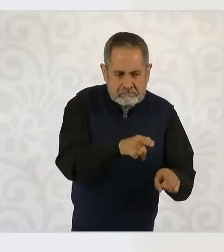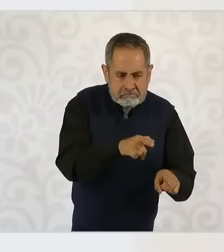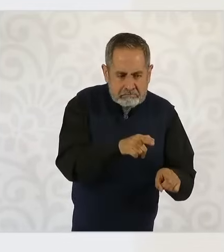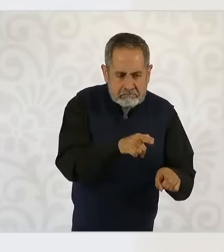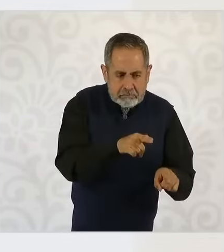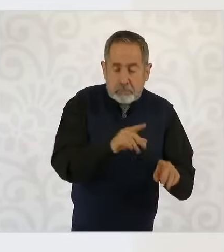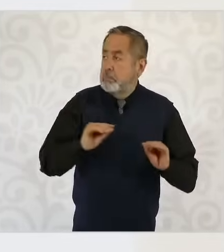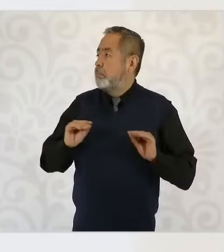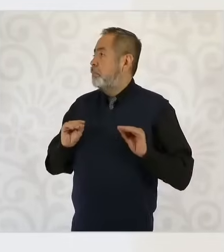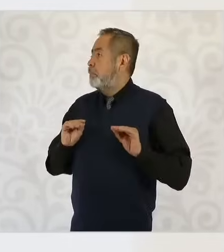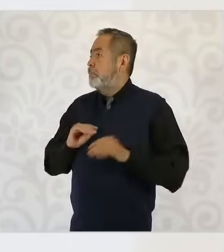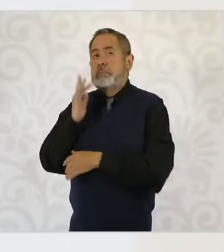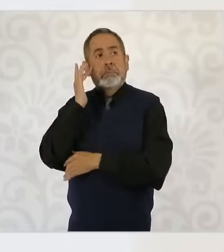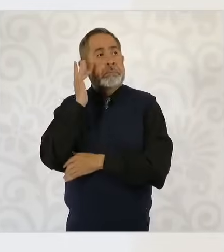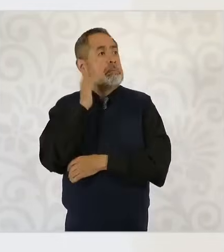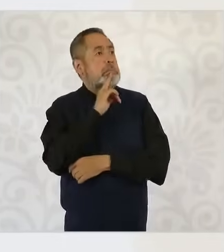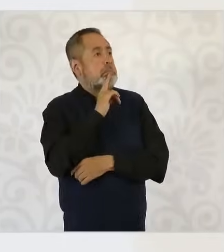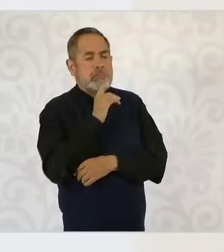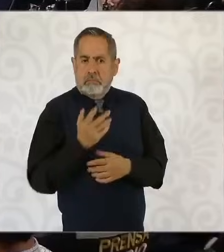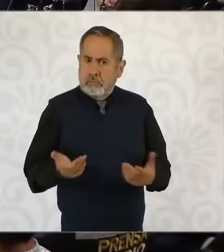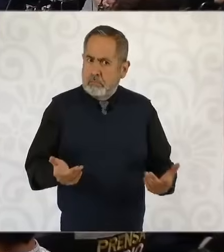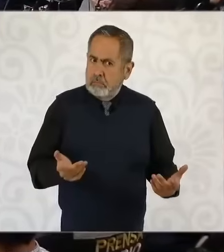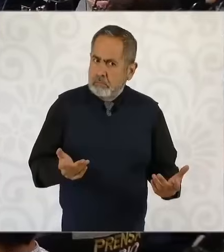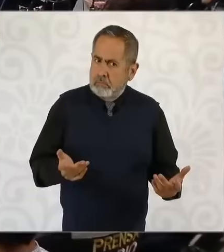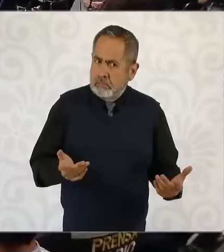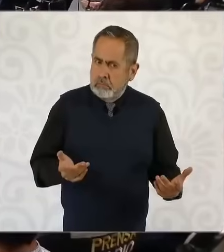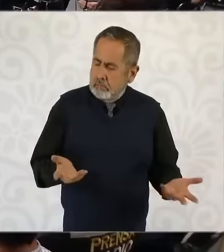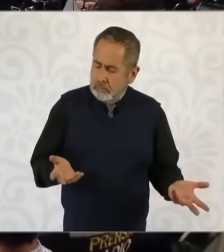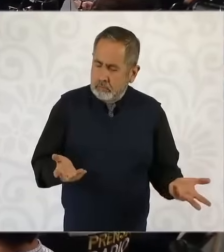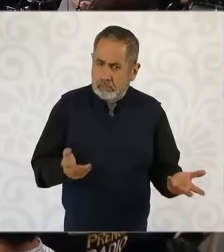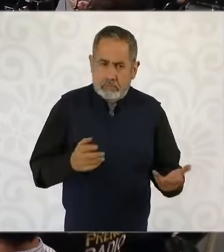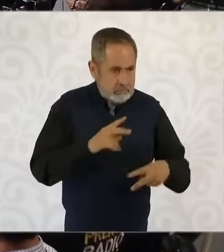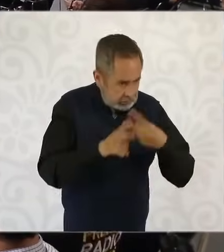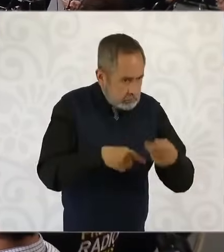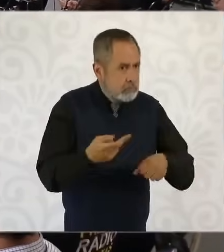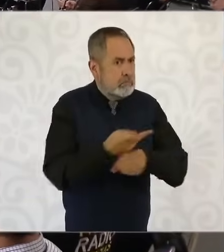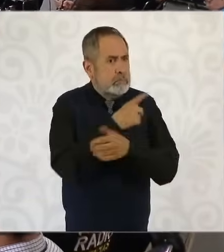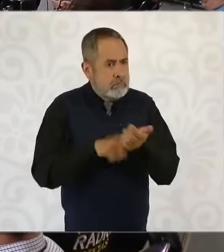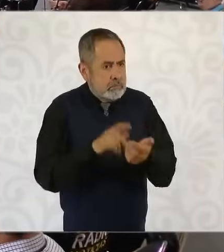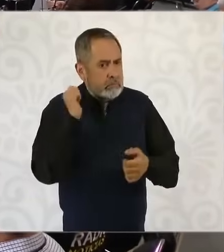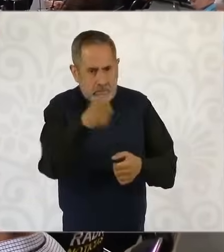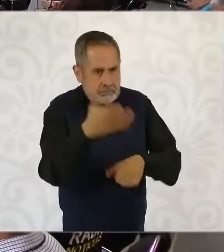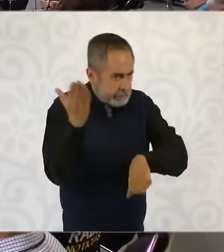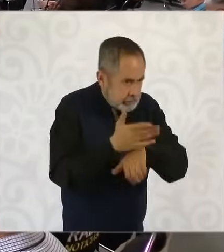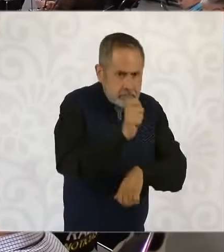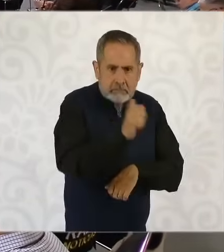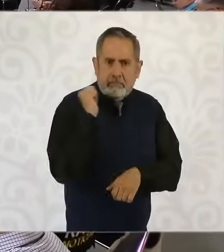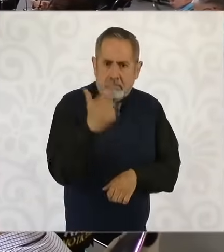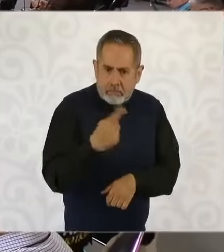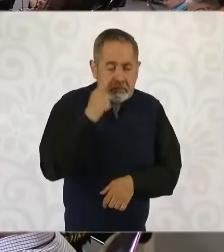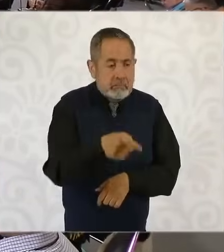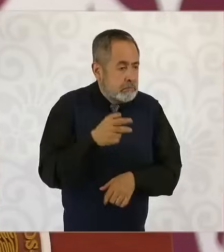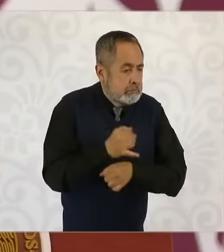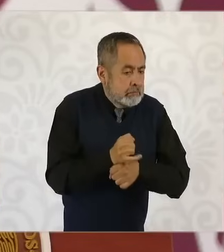nada ya no hubo seguimiento esa investigación se